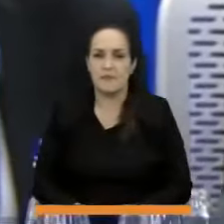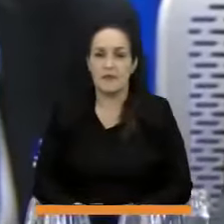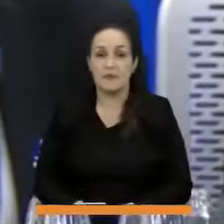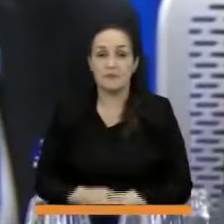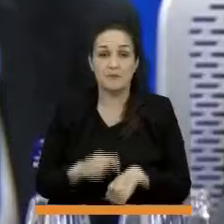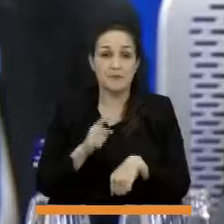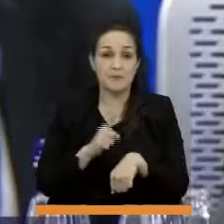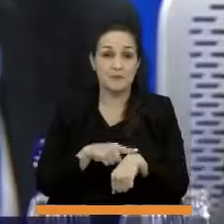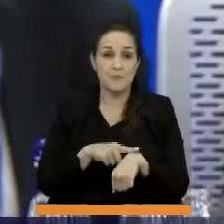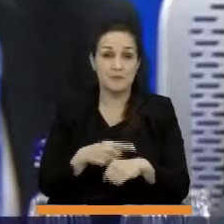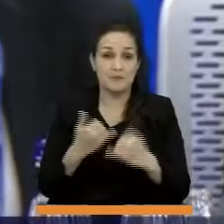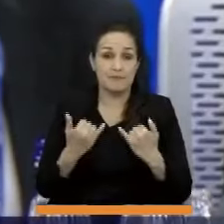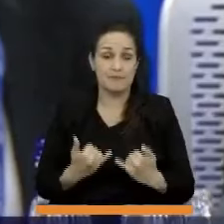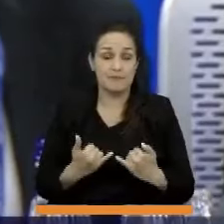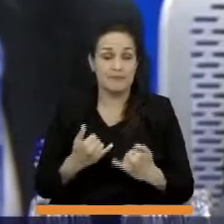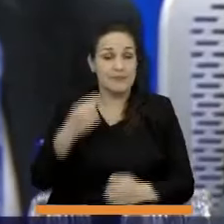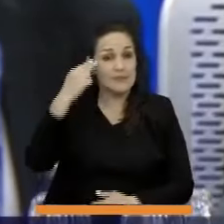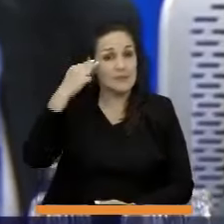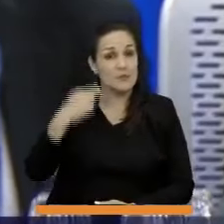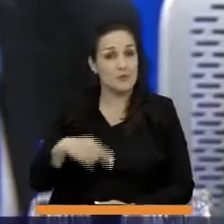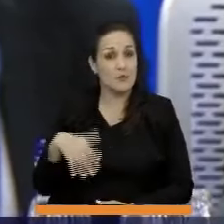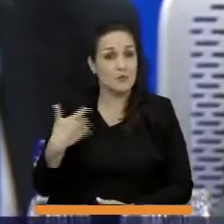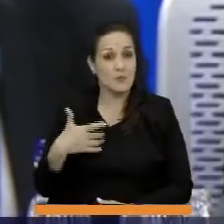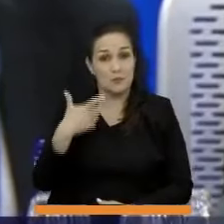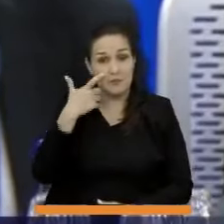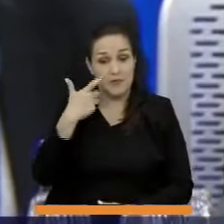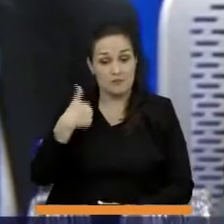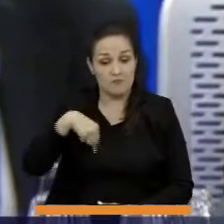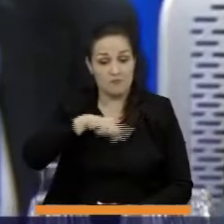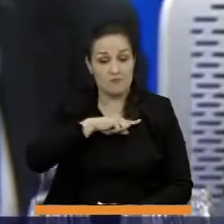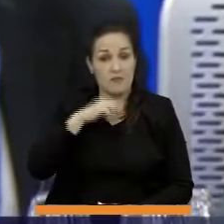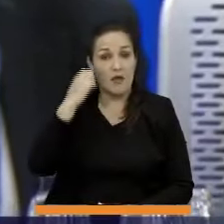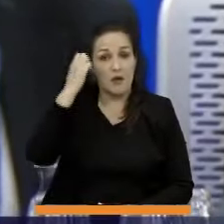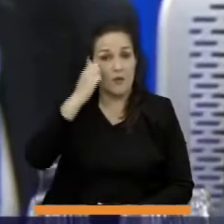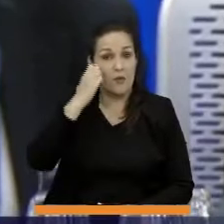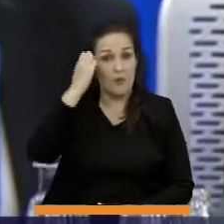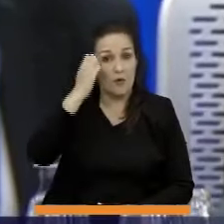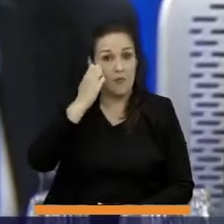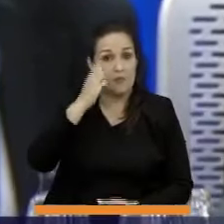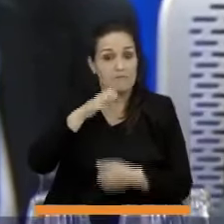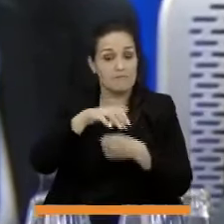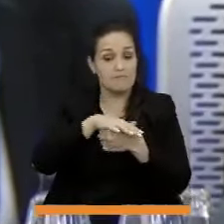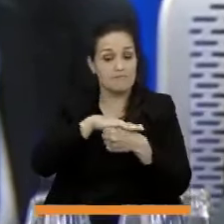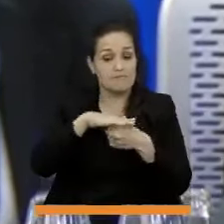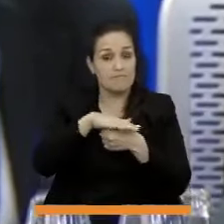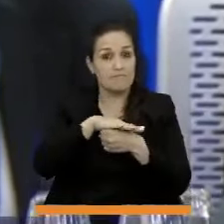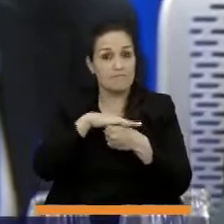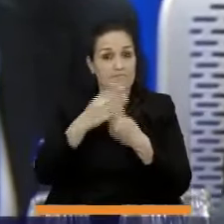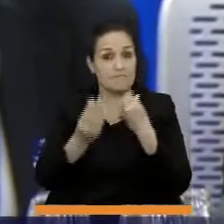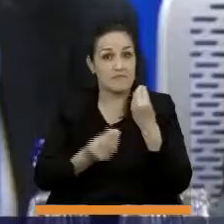COMERCIALES Y LA PRESIóN AYUDA A UCRANIA ANTE LA EVENTUALIDAD DE TRUMP DOMINARON LAS CONVERSIONES.